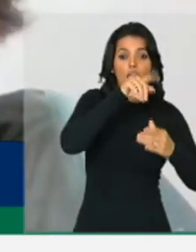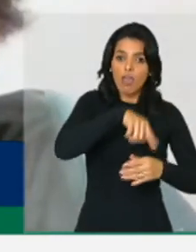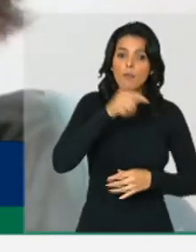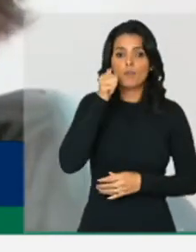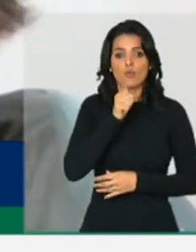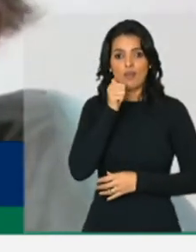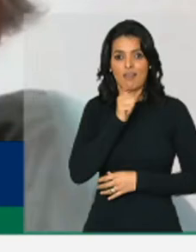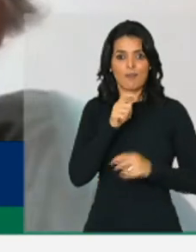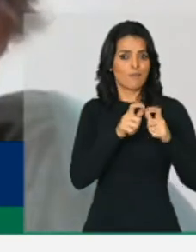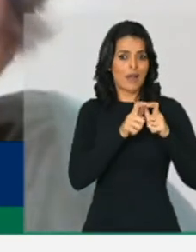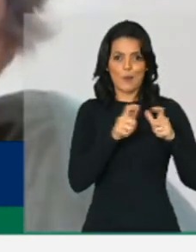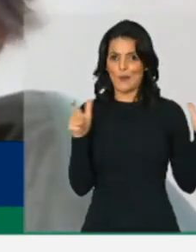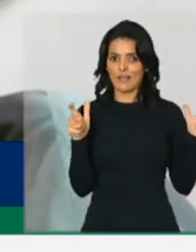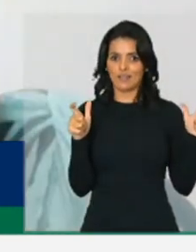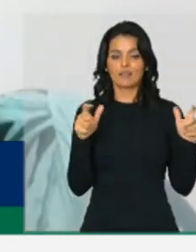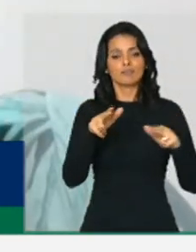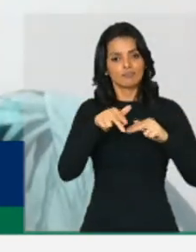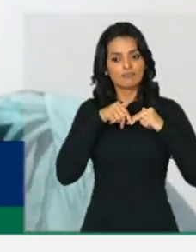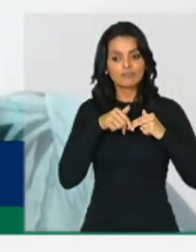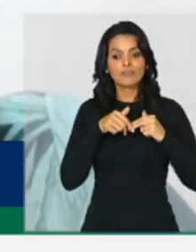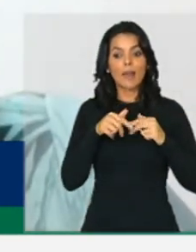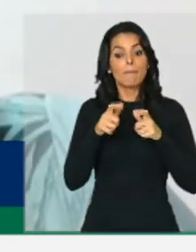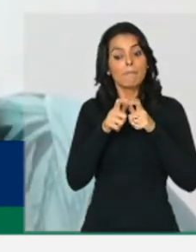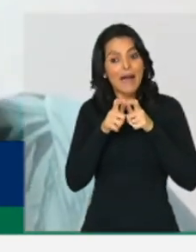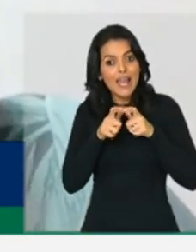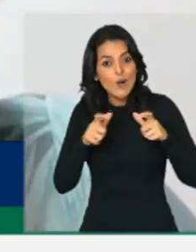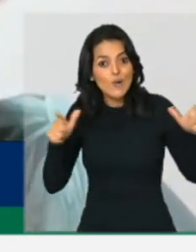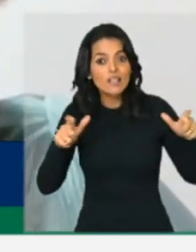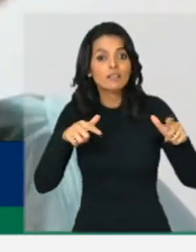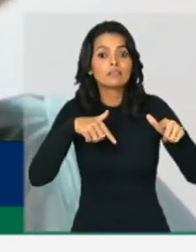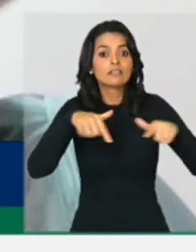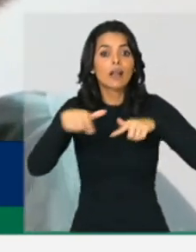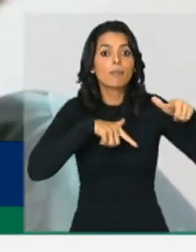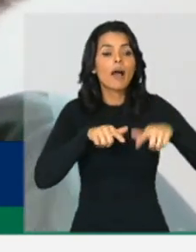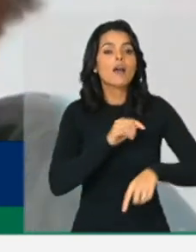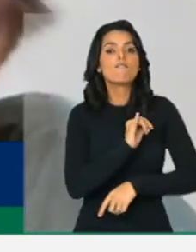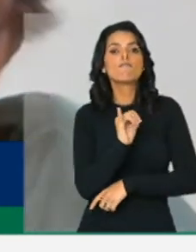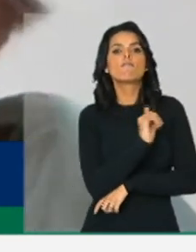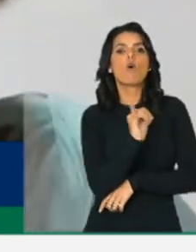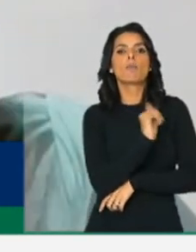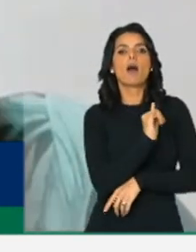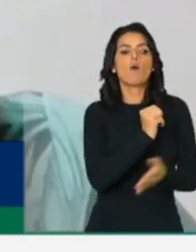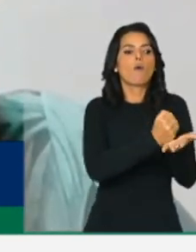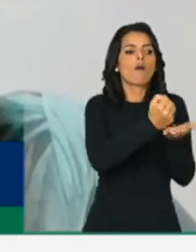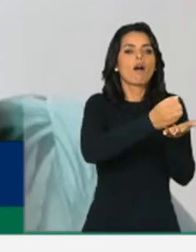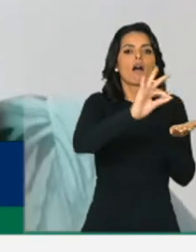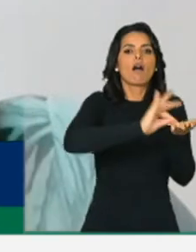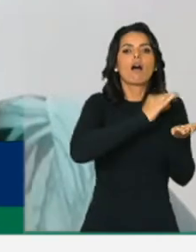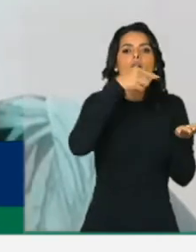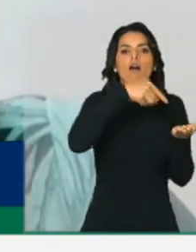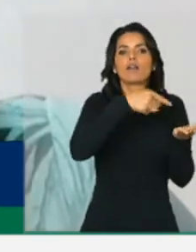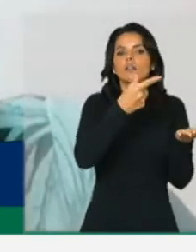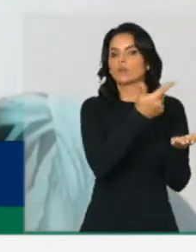CASOS DE CÁRCERE PRIVADO. DE PESSOAS, EMPREGADAS DOMÀSTICAS QUE ESTÃO SENDO PROIBIDAS DE SAIR DA CASA DE ONDE TRABALHAM PARA QUE NÃO